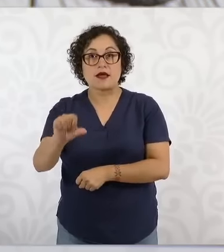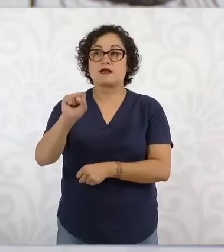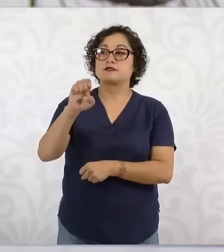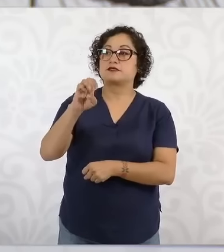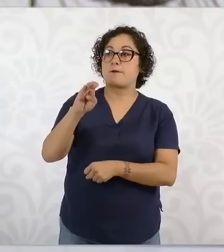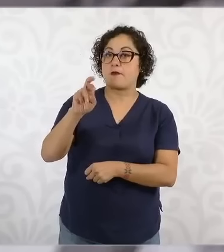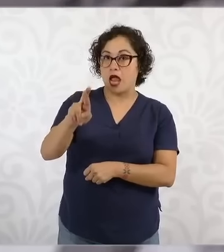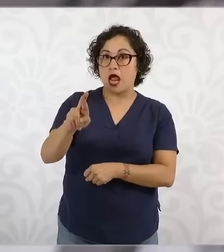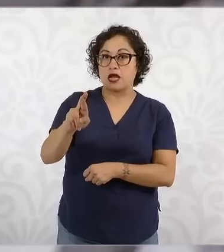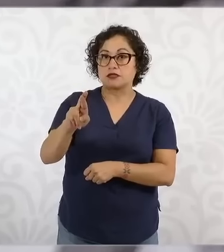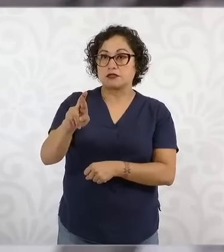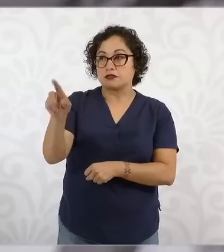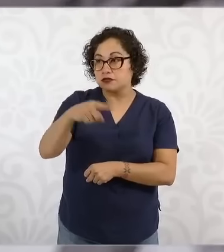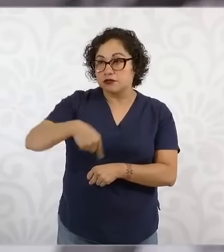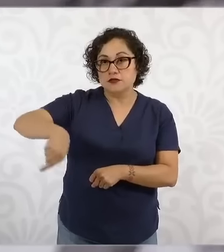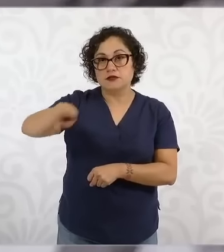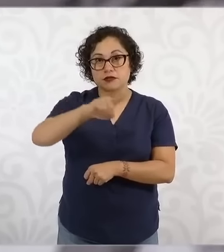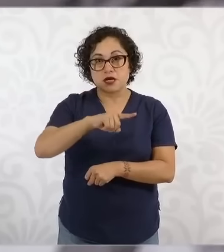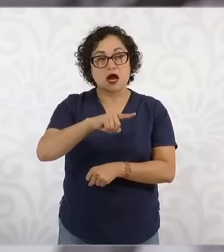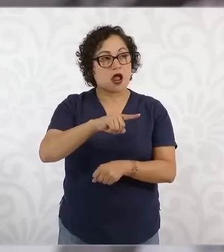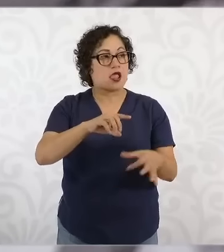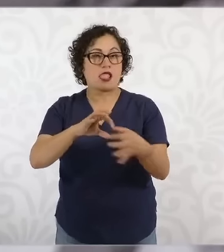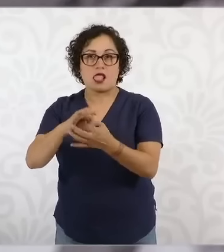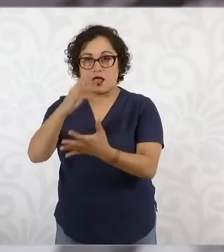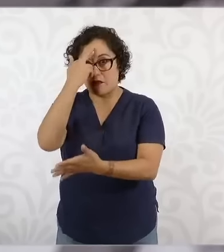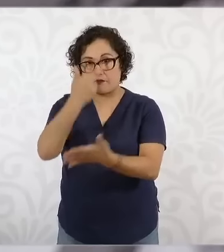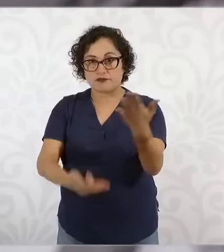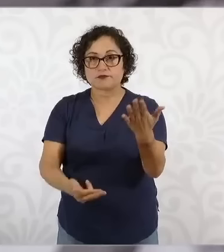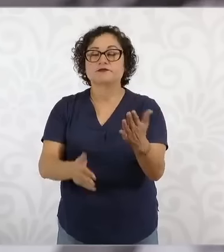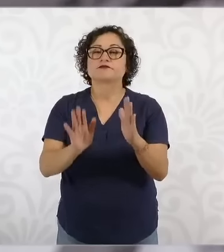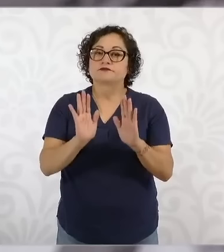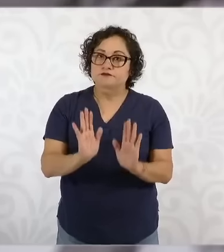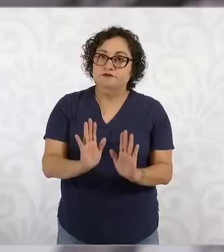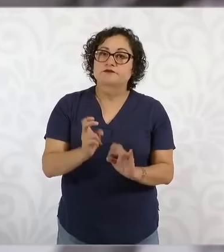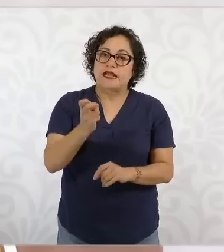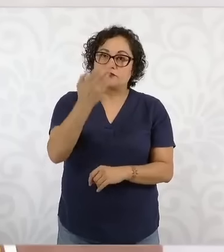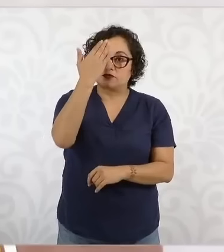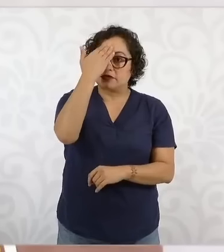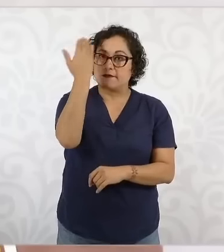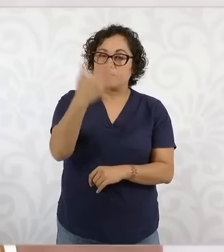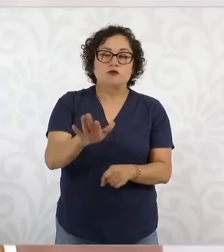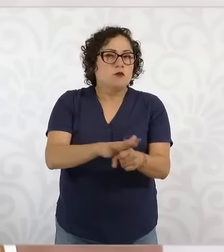Eso es lo que sabemos y lo supimos por el lamentable fallecimiento de dos de estos agentes.